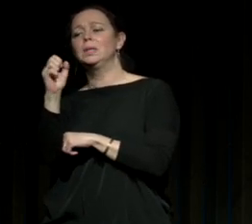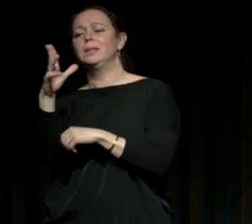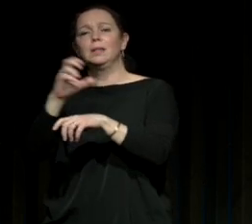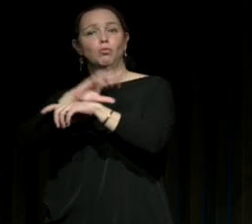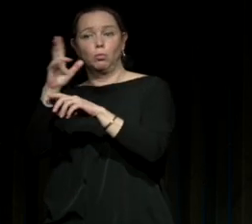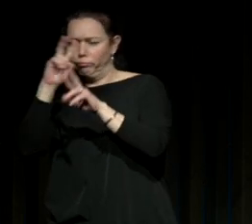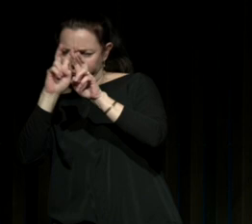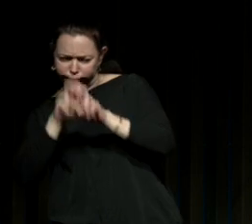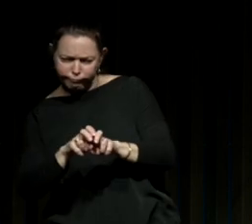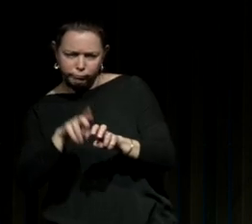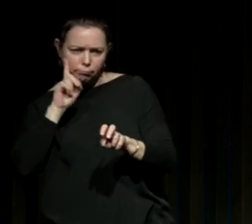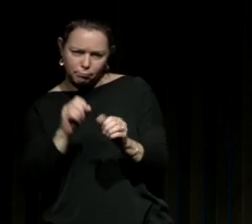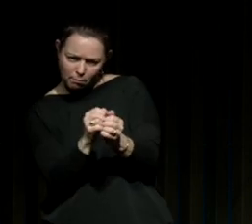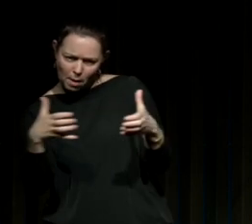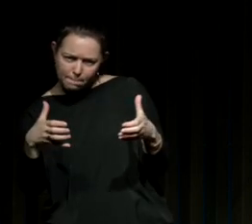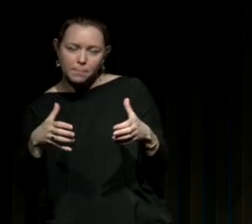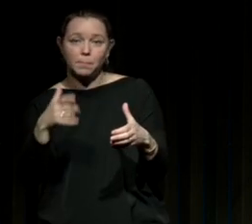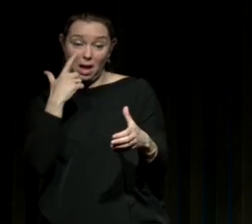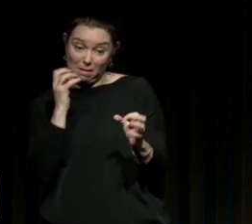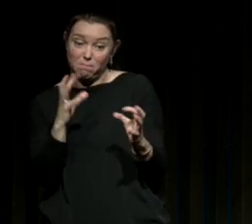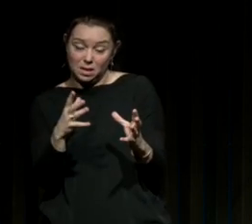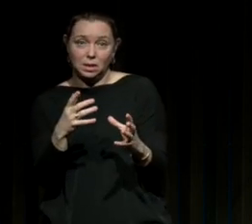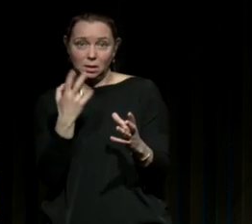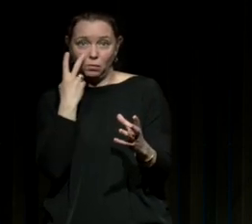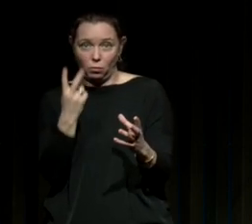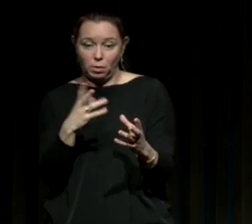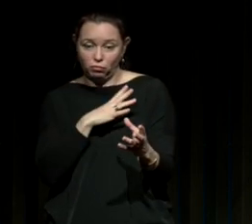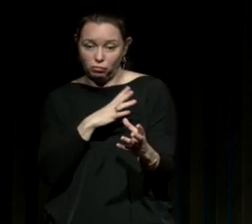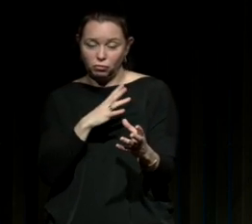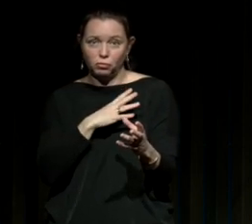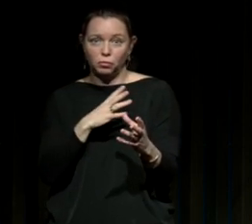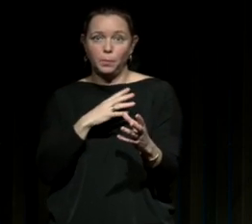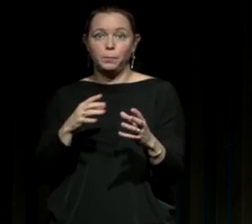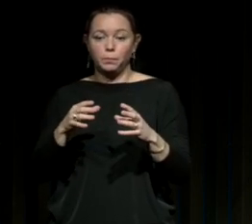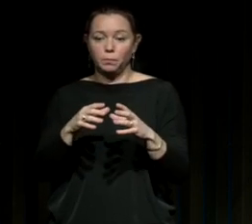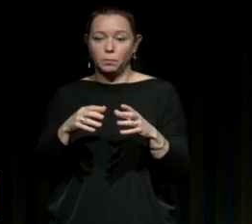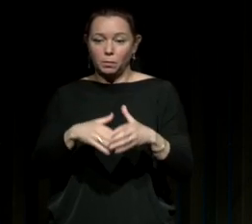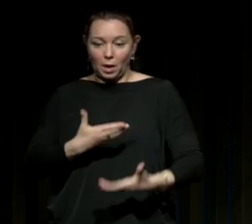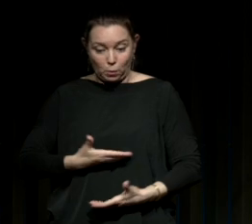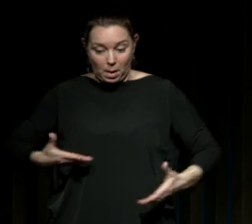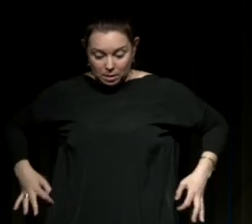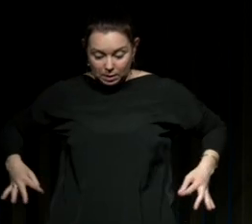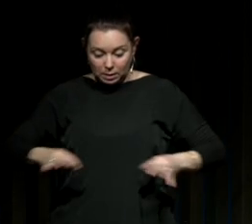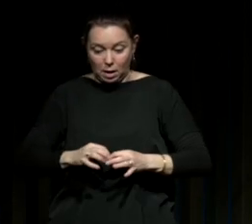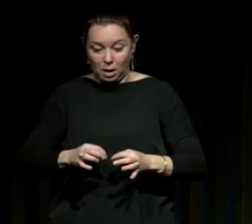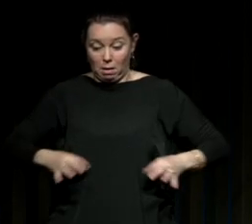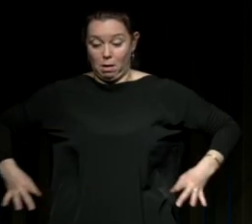une aile vient entre la circonférence abdominale le tour de taille est là également le risque de